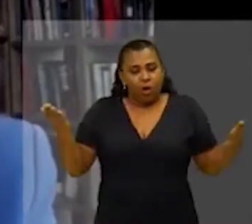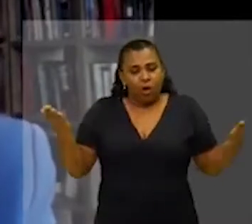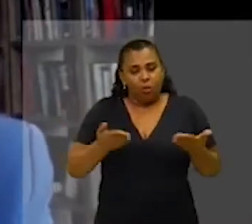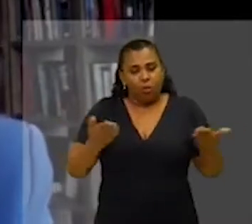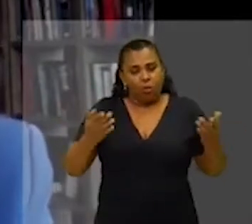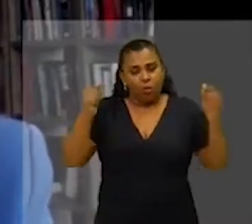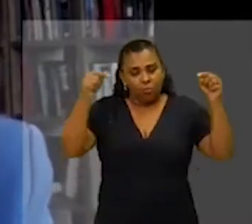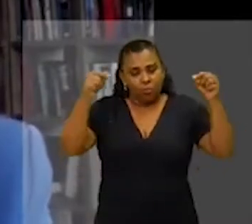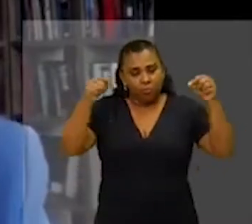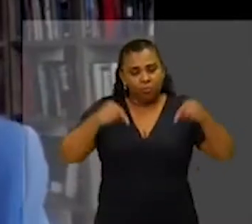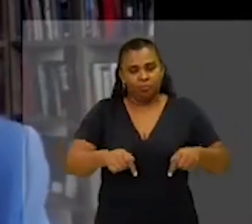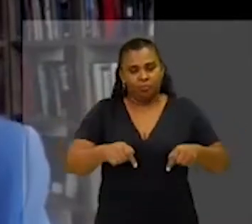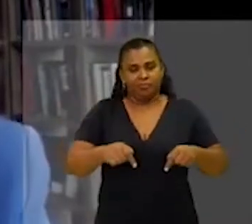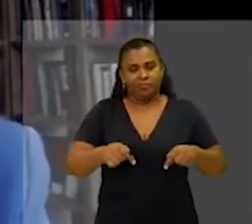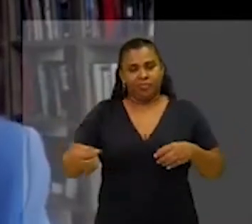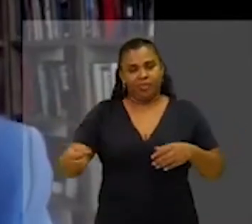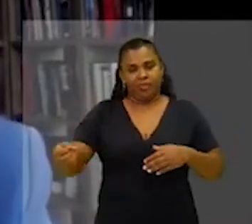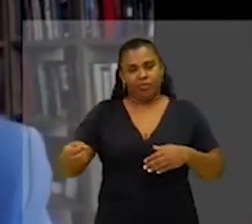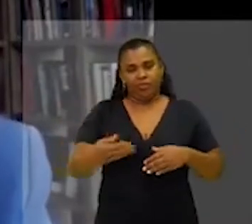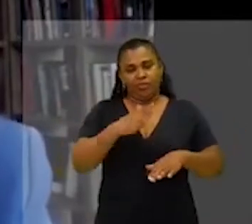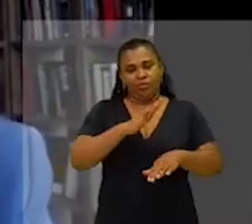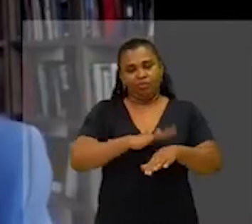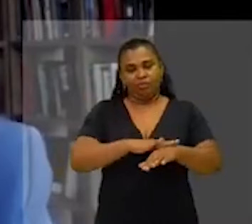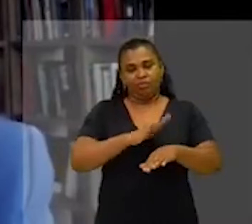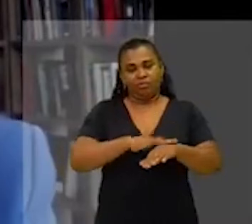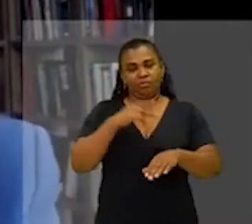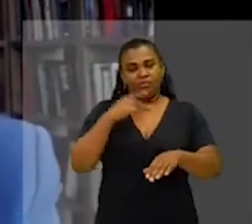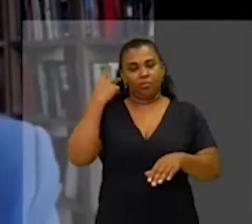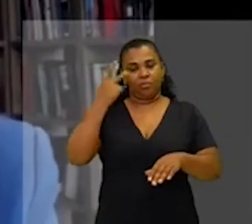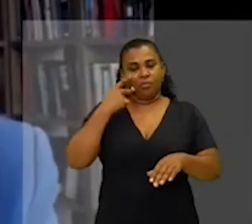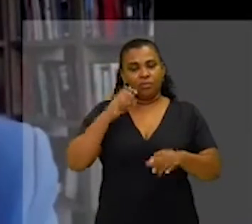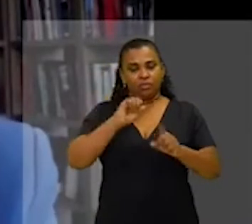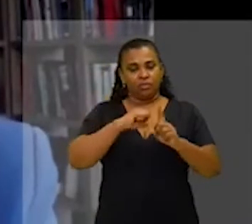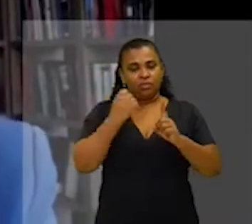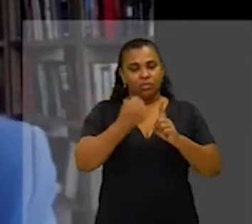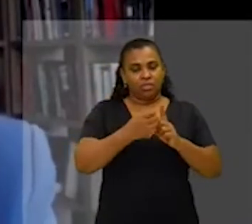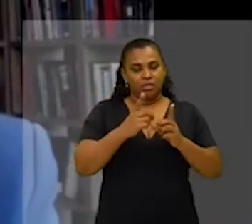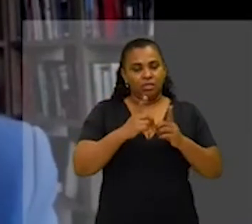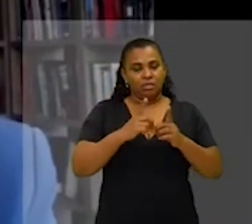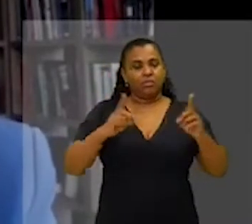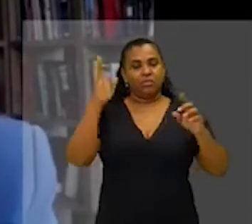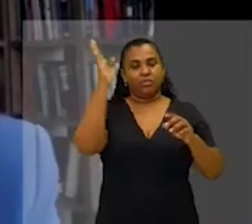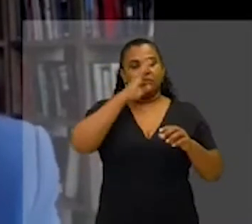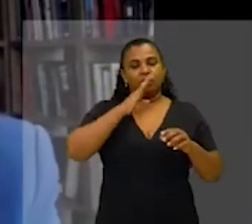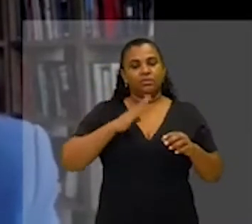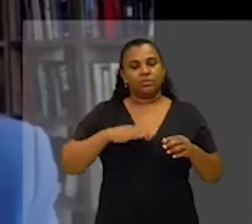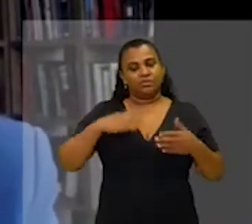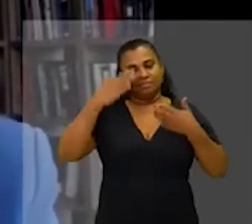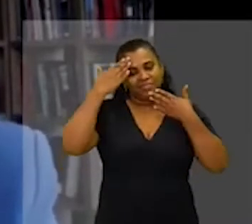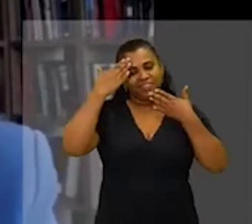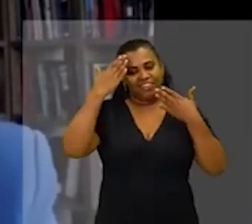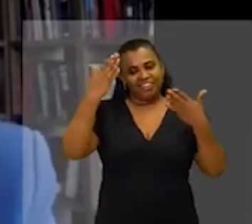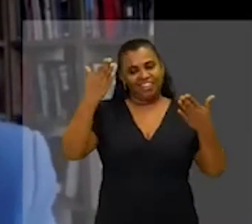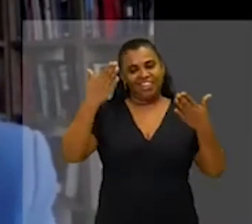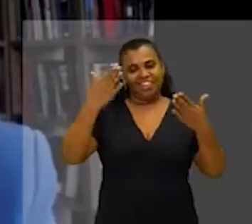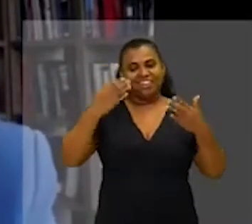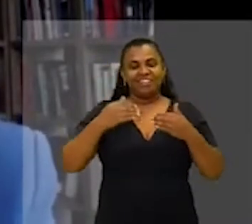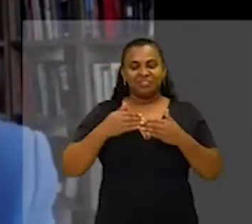tempos na política na sociedade na democracia brasileira obrigada até uma próxima oportunidade a